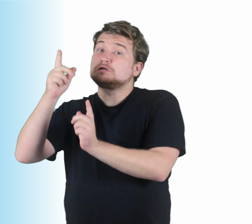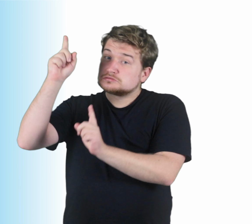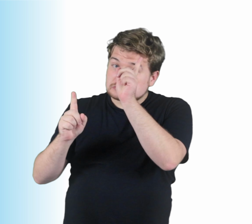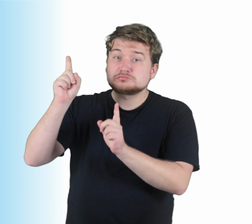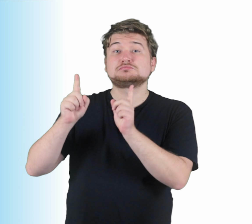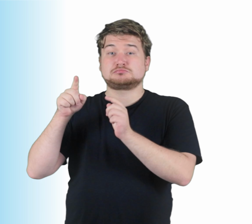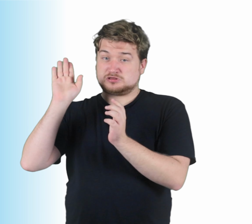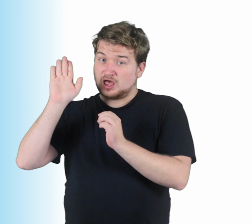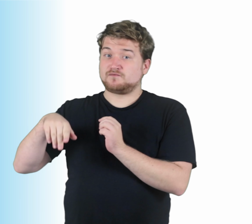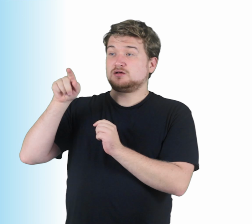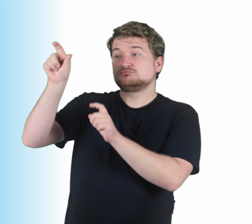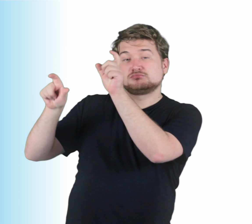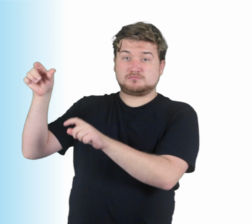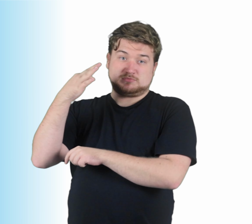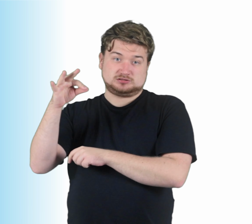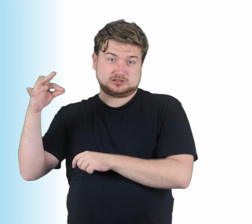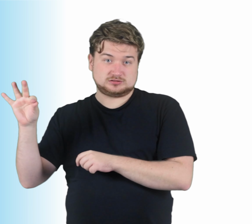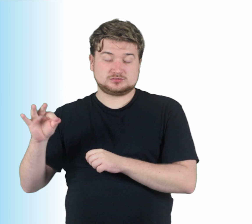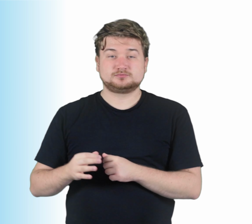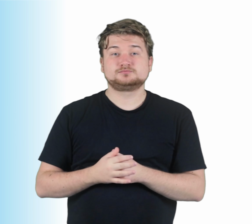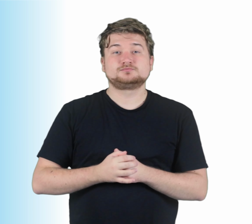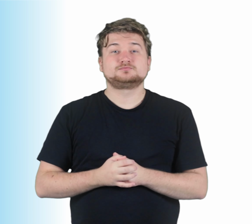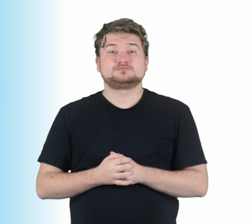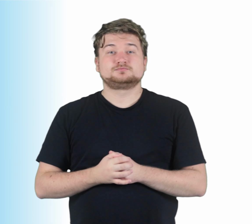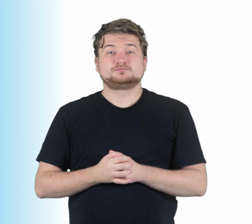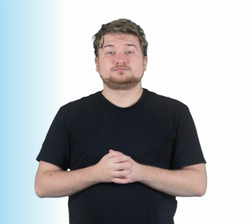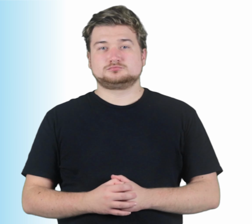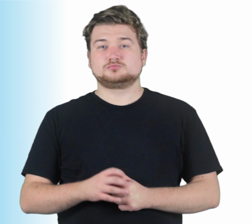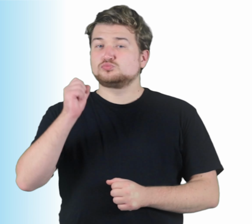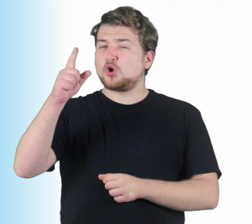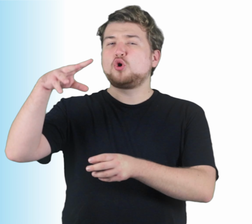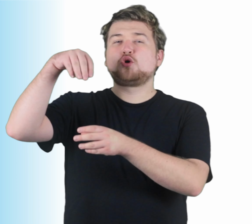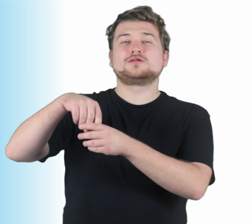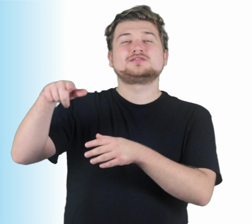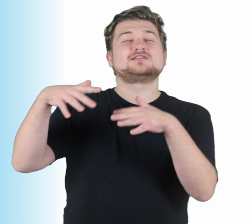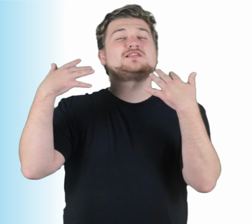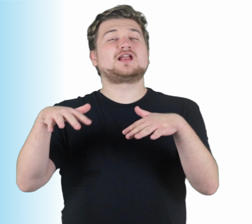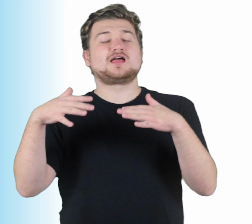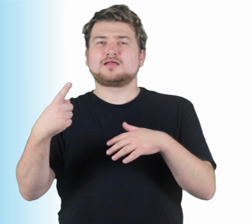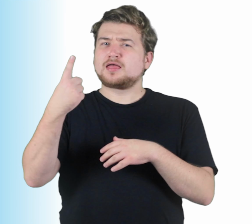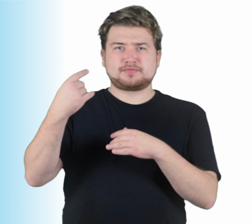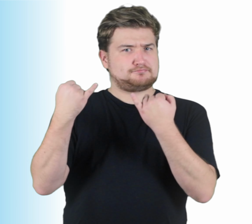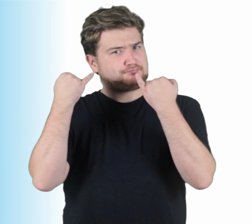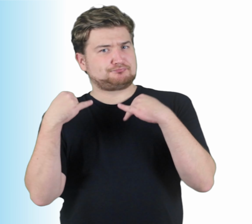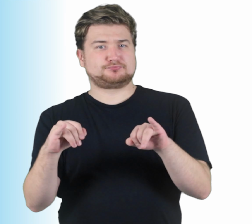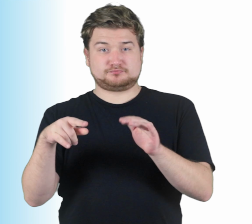a czasami nawet specjalistów. Jest jeszcze jeden rodzaj stresu,